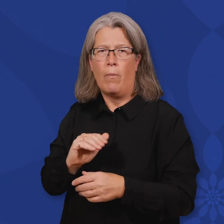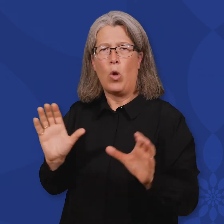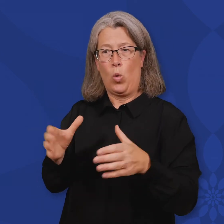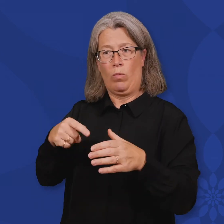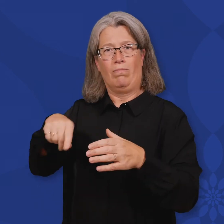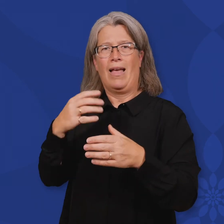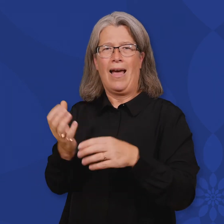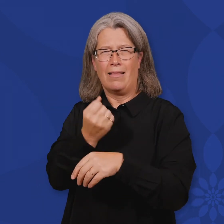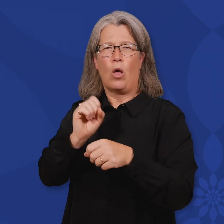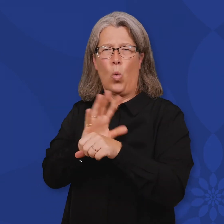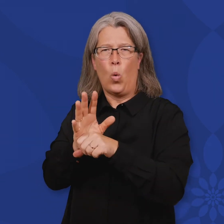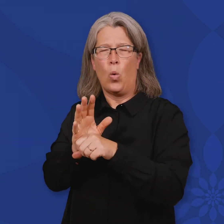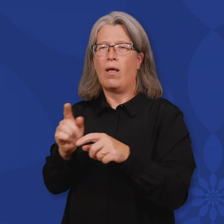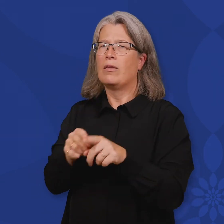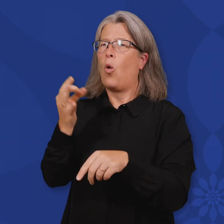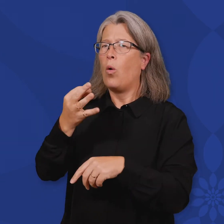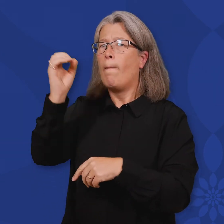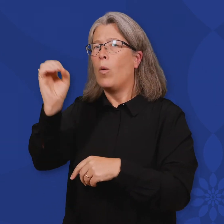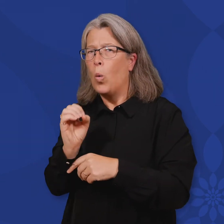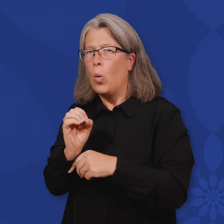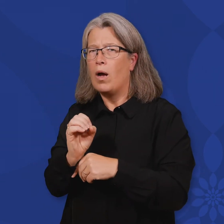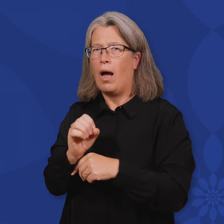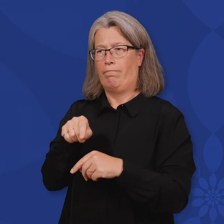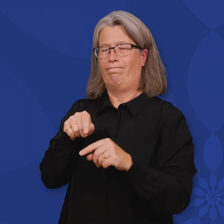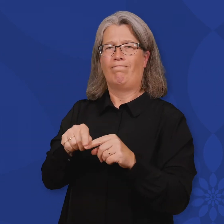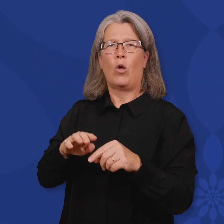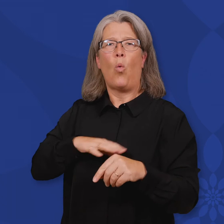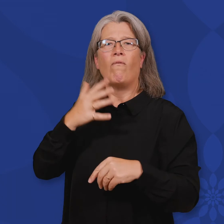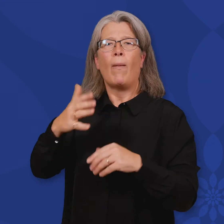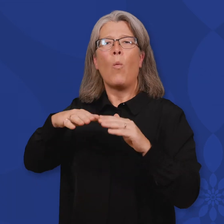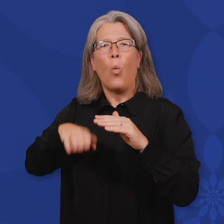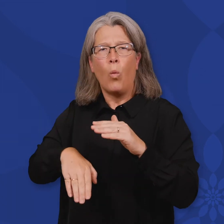Nästan 80 procent av de konstaterade smittfallen gällde personer under 50 år och -